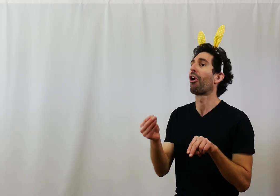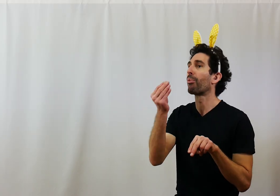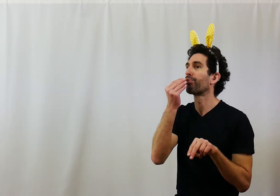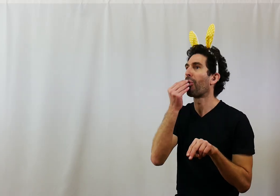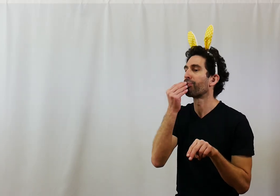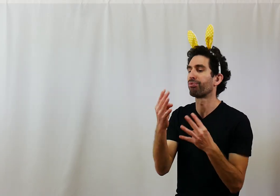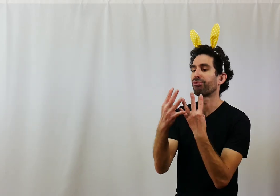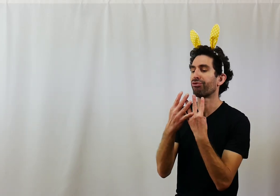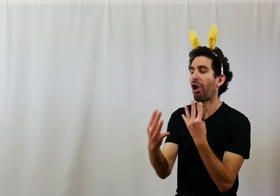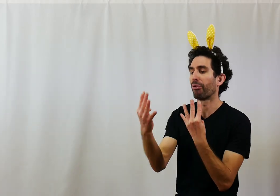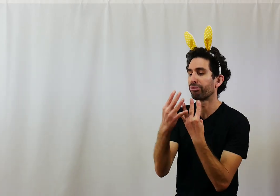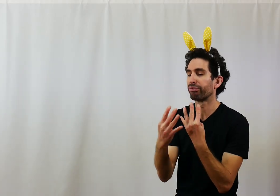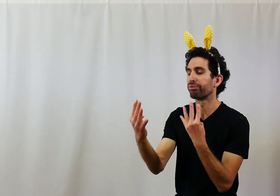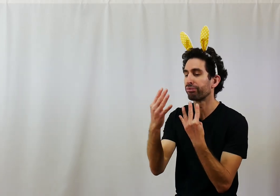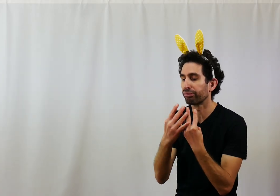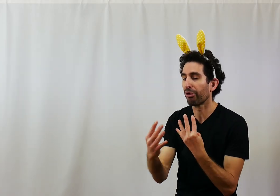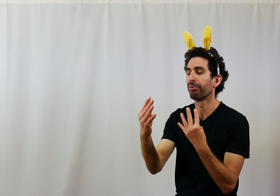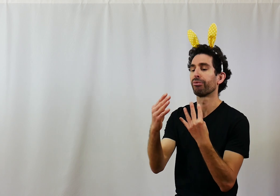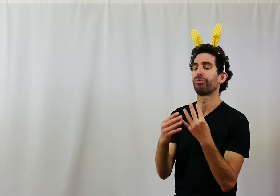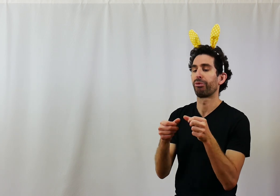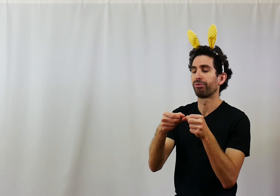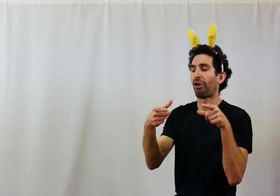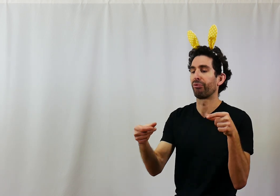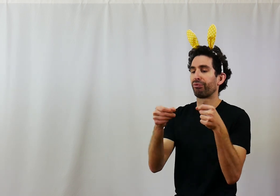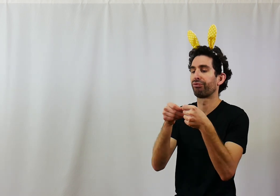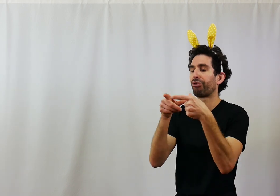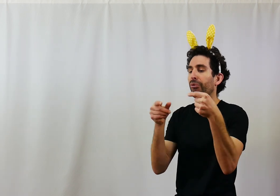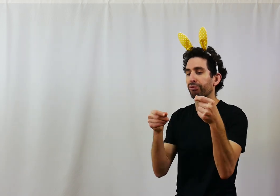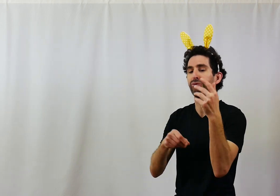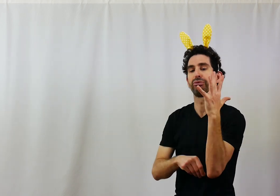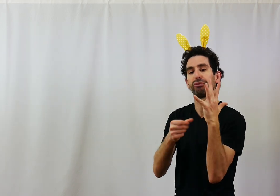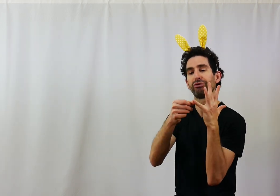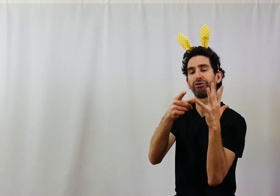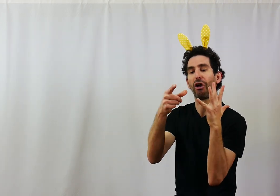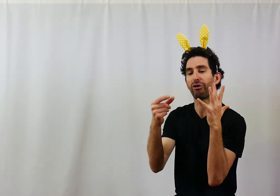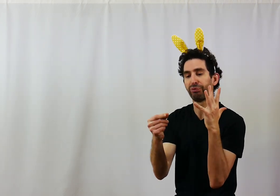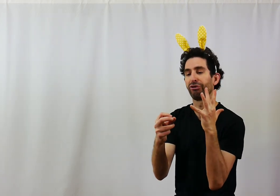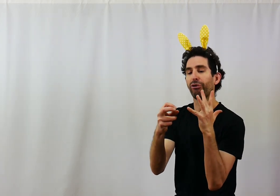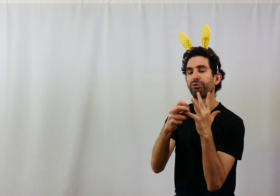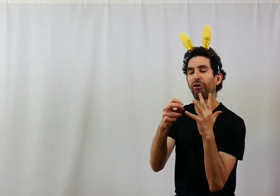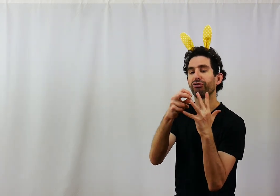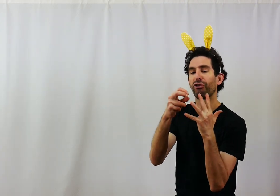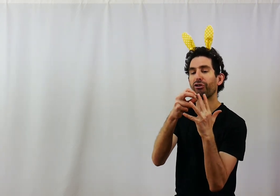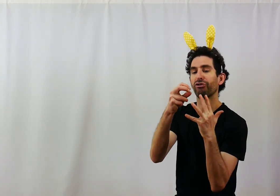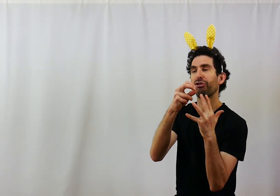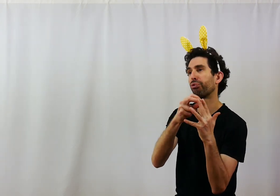Ils mangent de l'herbe, des plantes, des feuilles, des bourgeons,